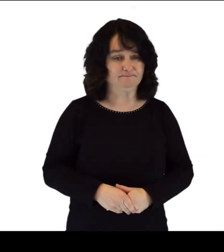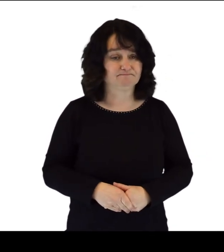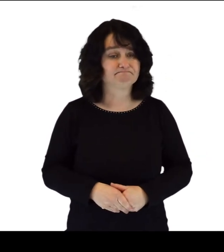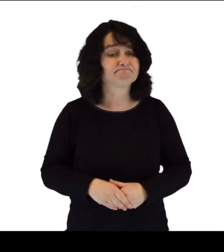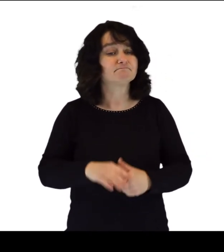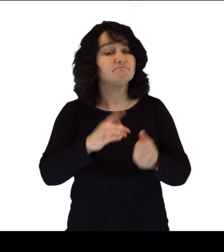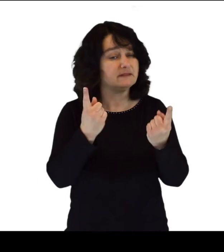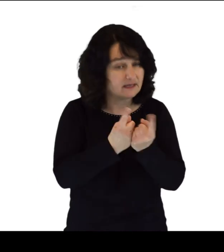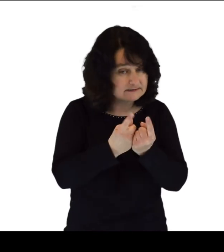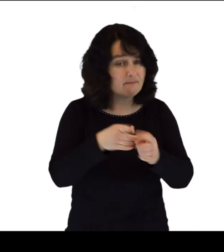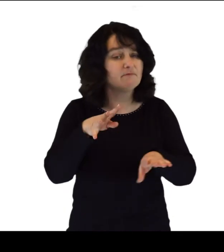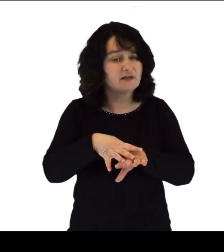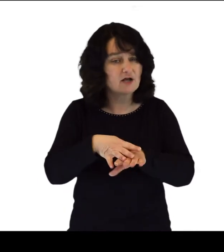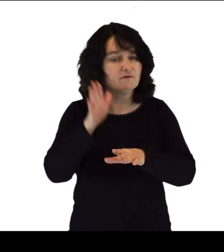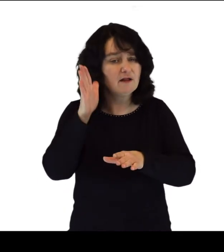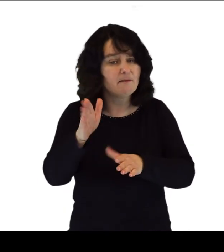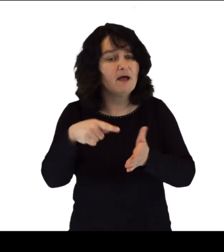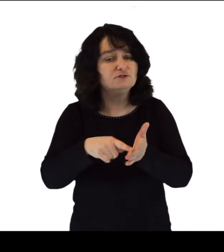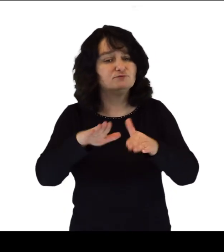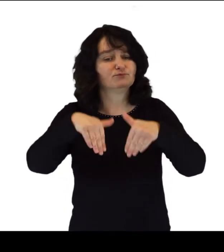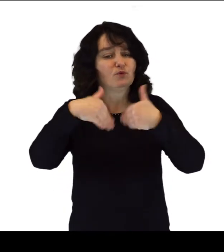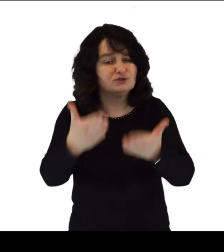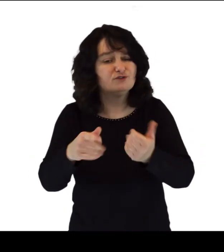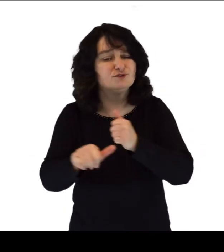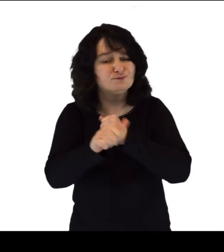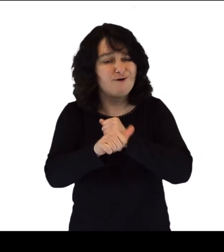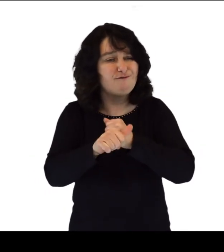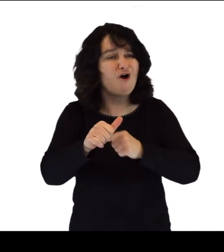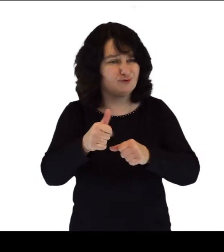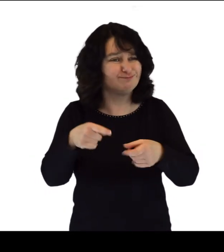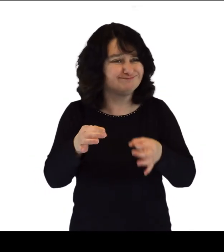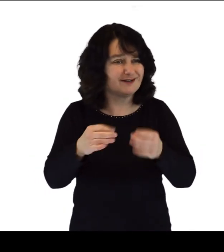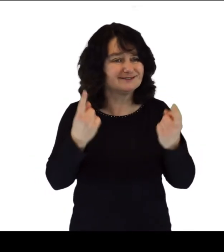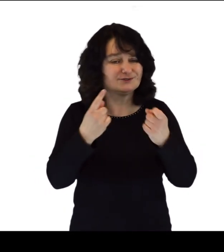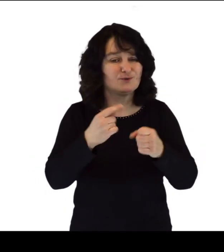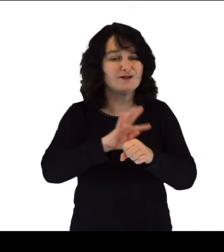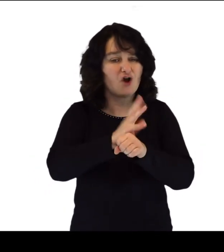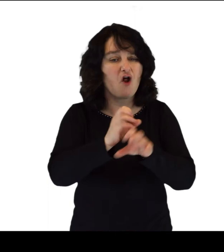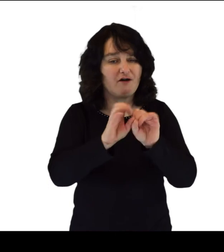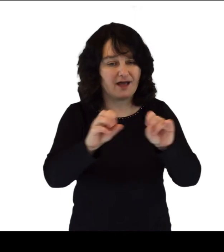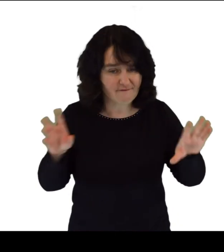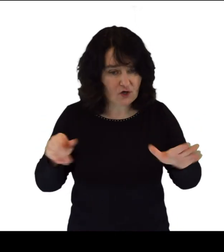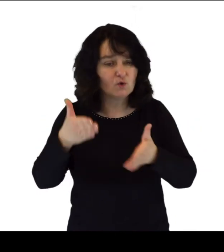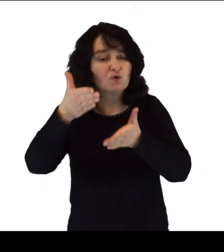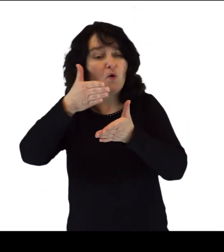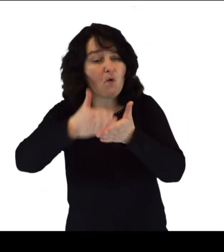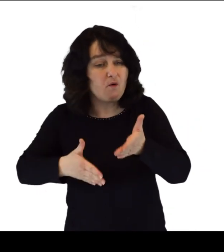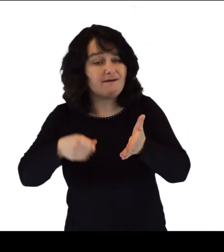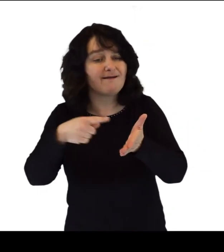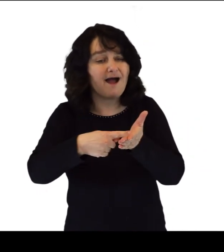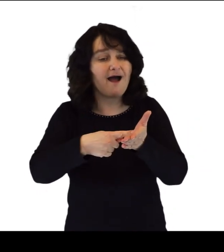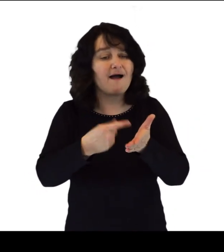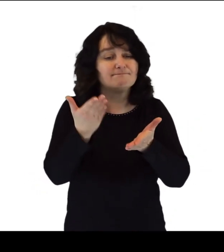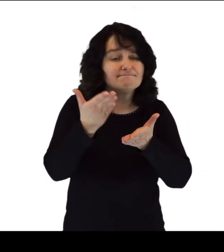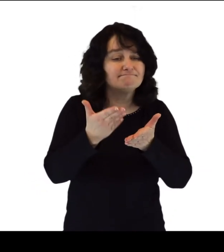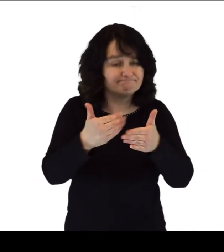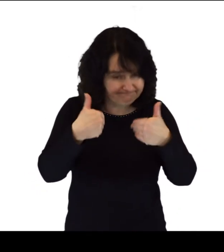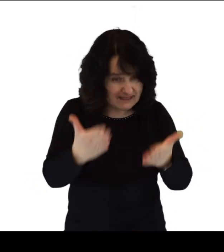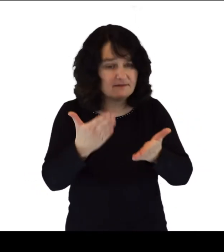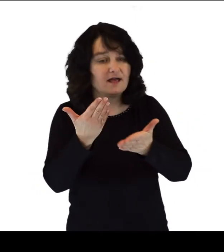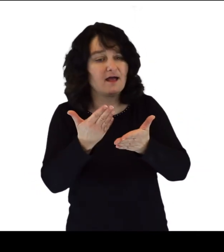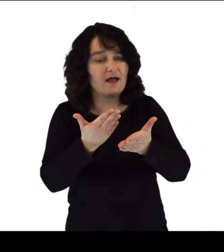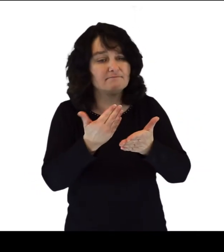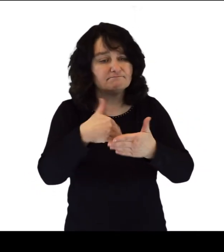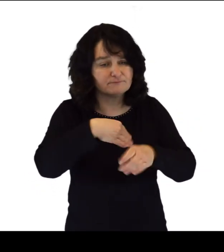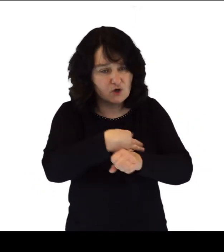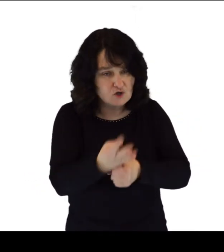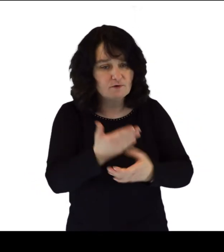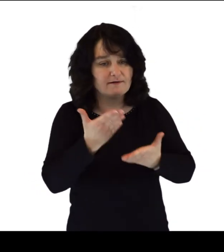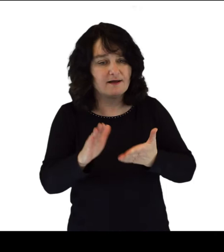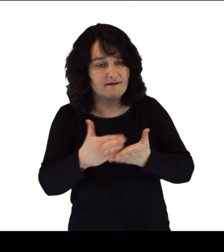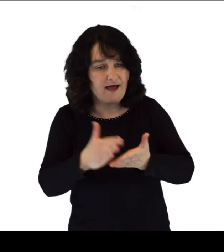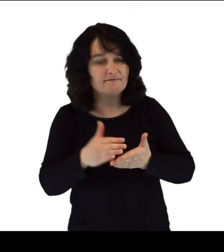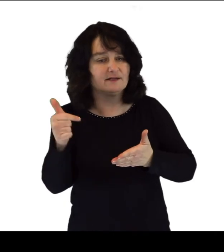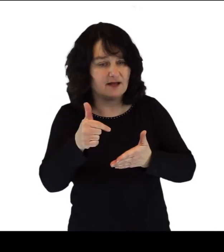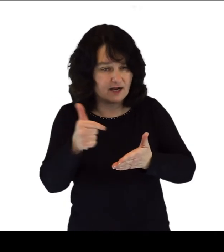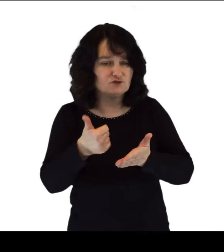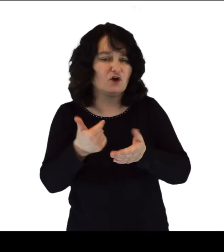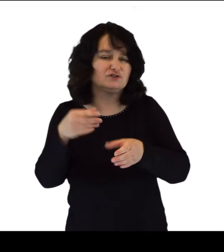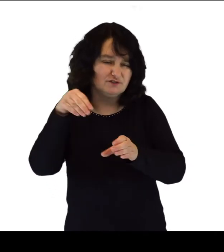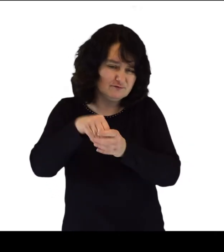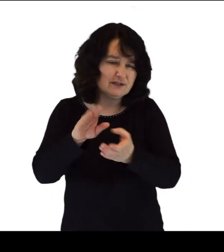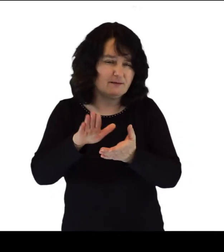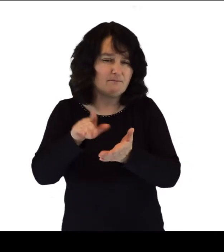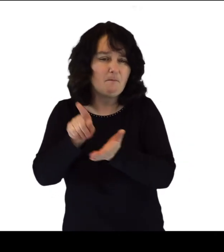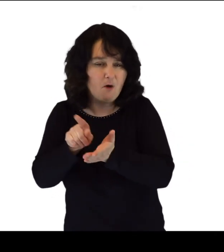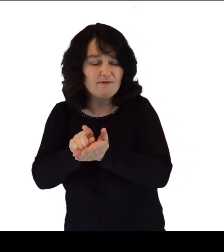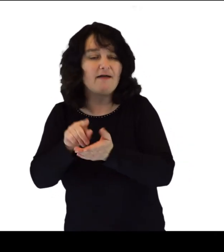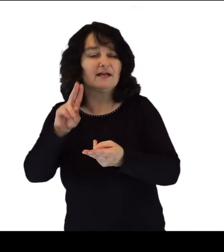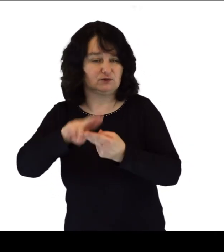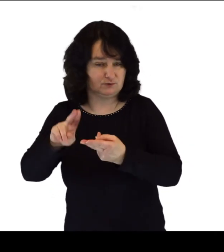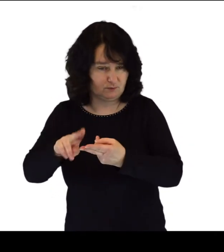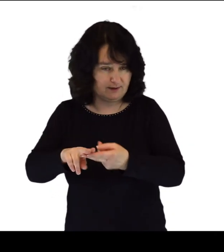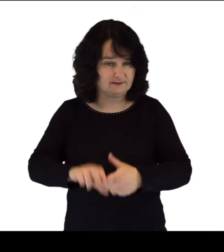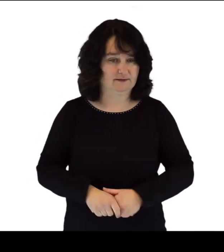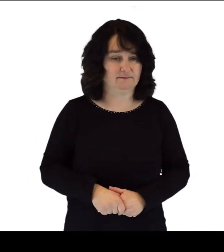Analogicznie traktowana będzie - udzielona w związku z panowaniem koronowirusa - ulga w postaci rozłożenia na raty należności (podatek, składki).